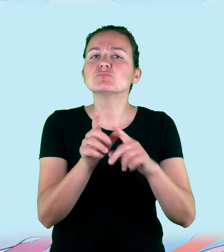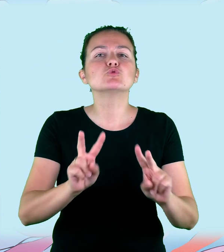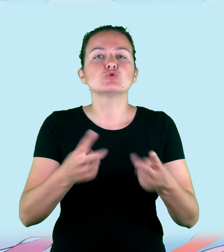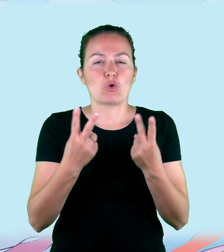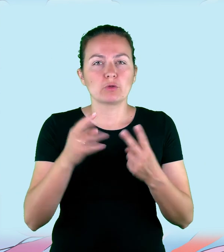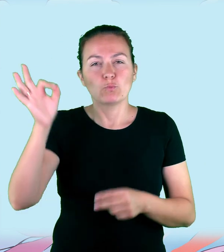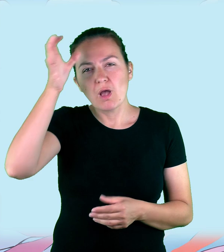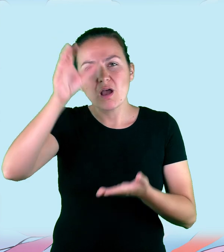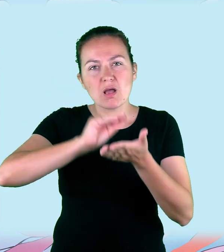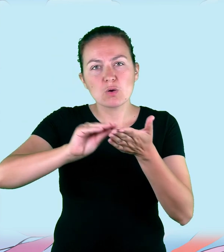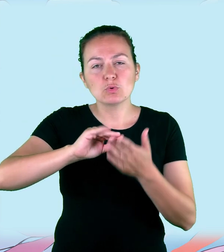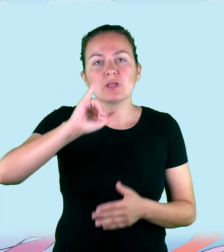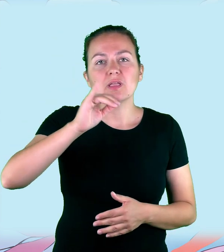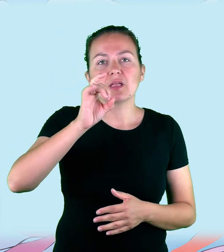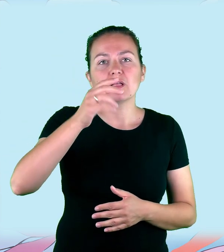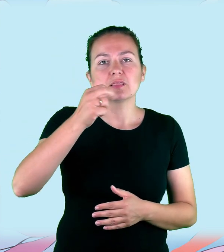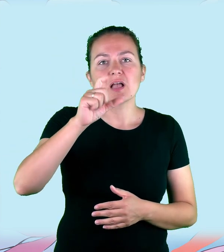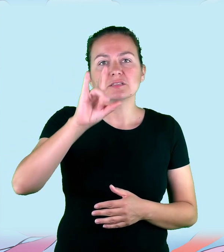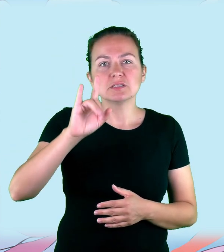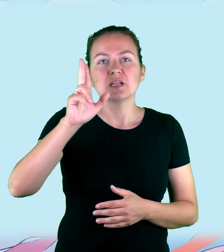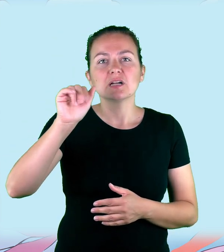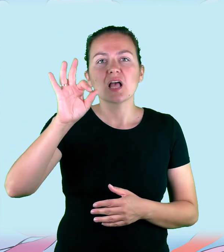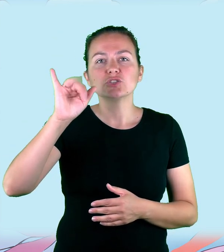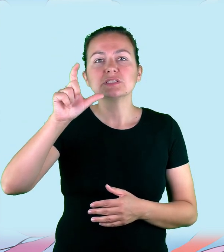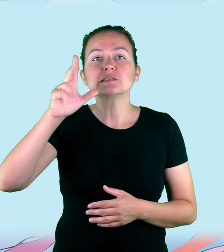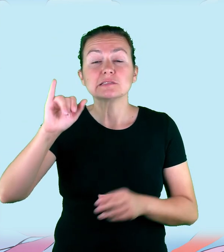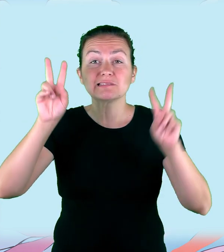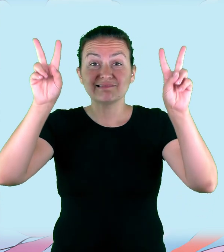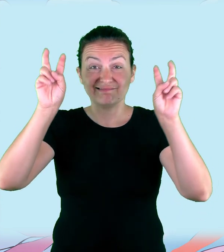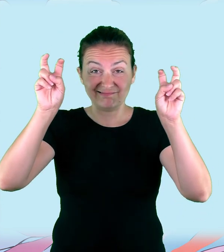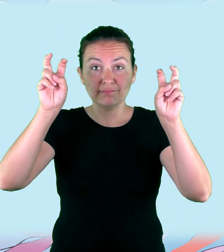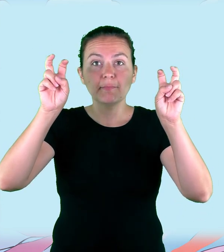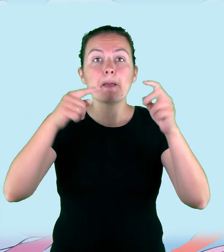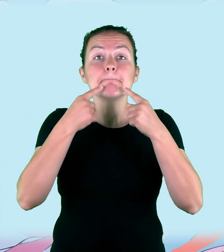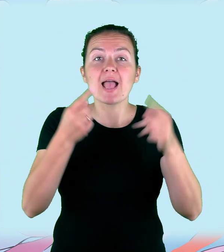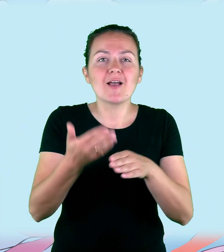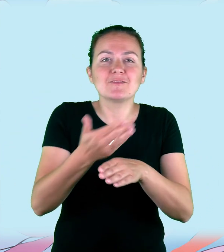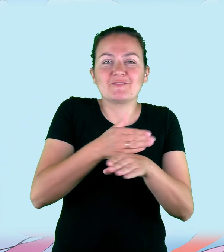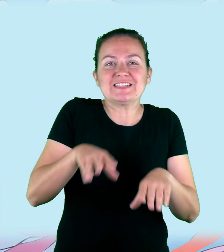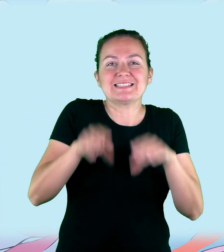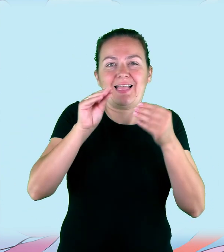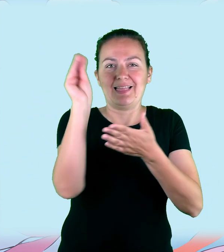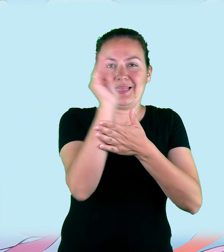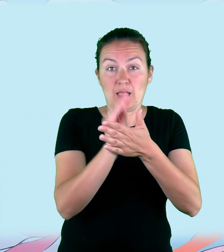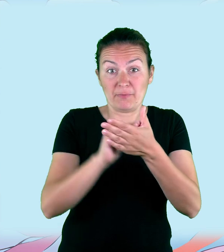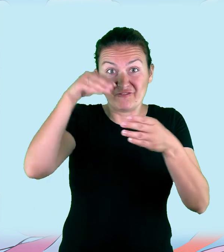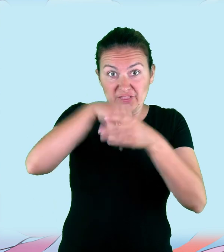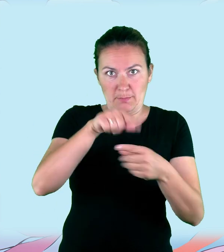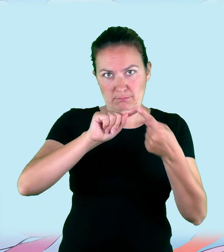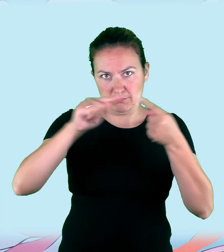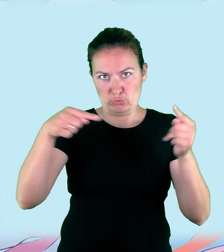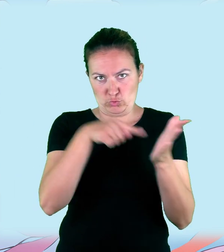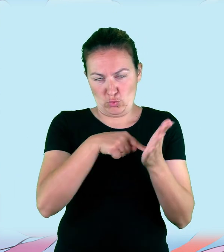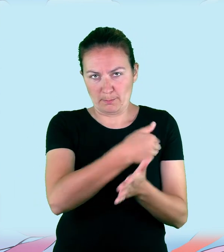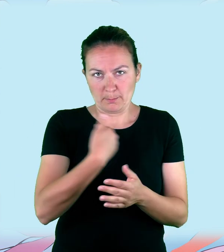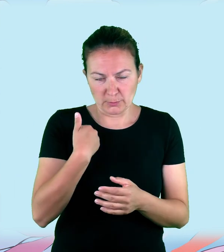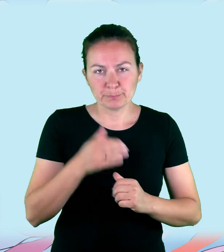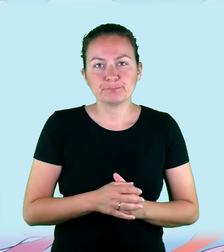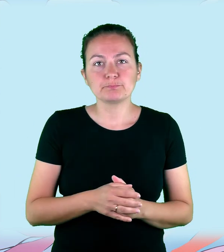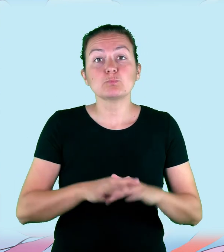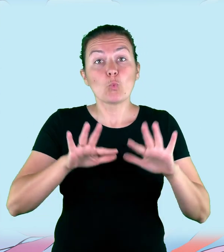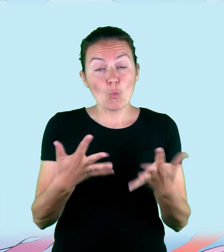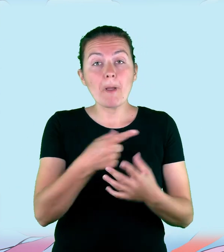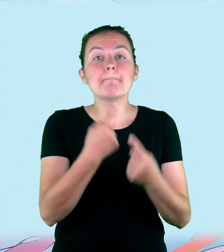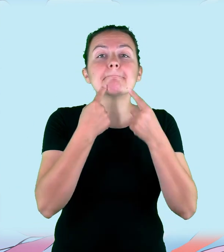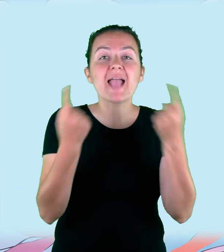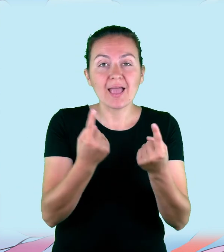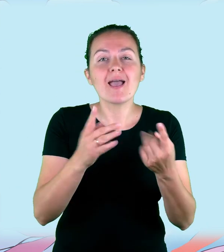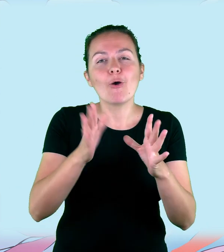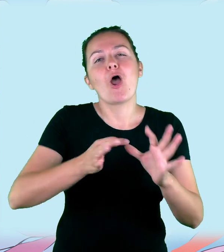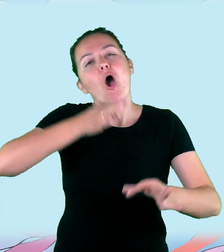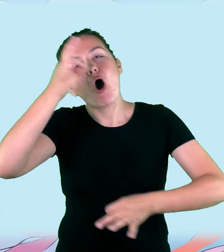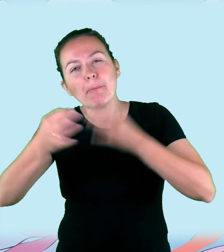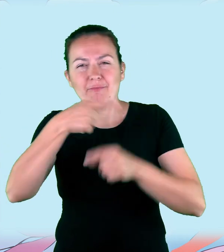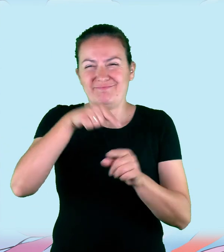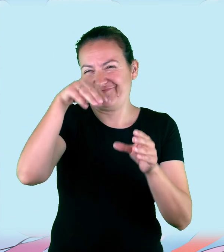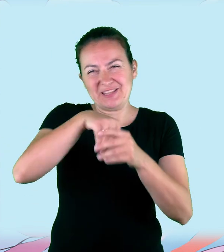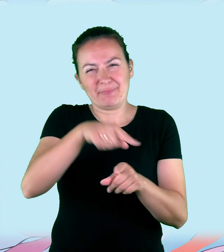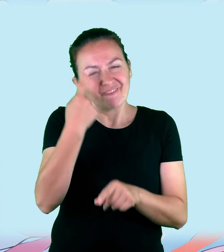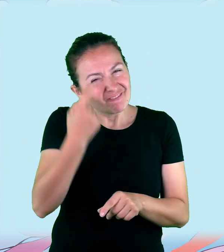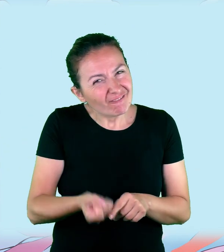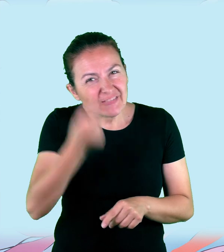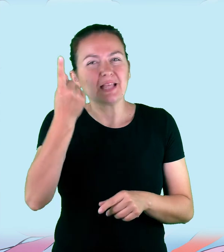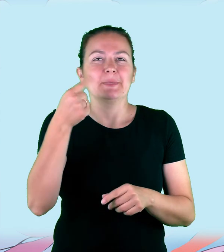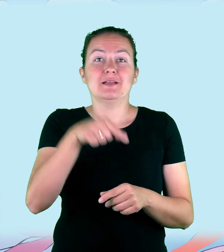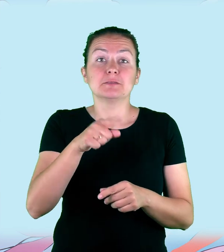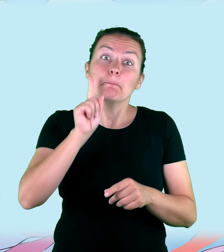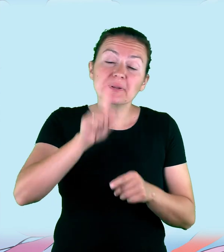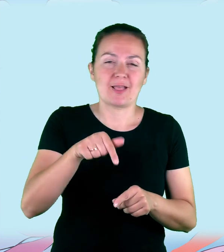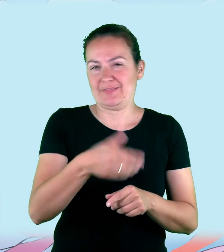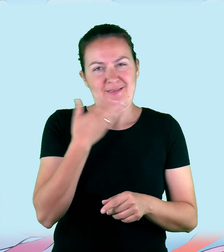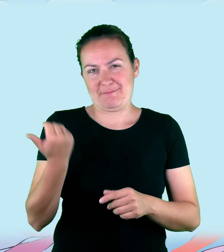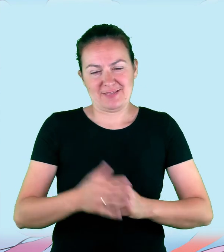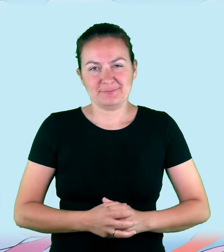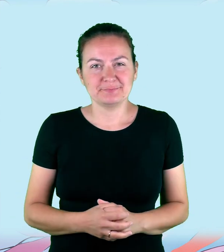Pochodzenie: Słowa „ ja to między bajki włożę” pochodzą z „Wstępu do bajek” Ignacego Krasickiego. Bajka jest nieprawdziwą, wymyśloną historią.